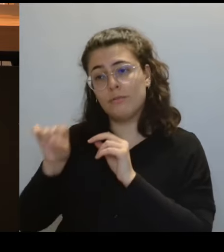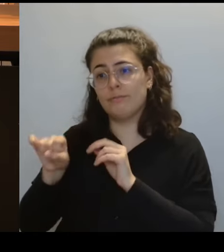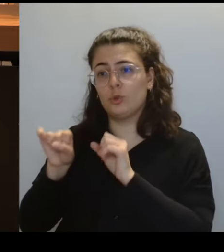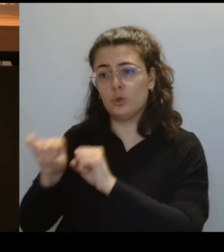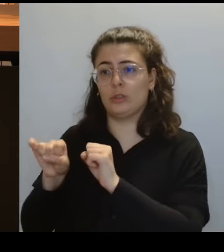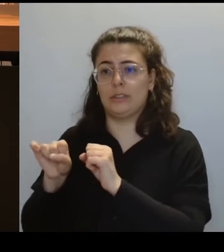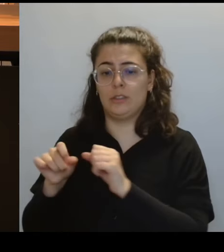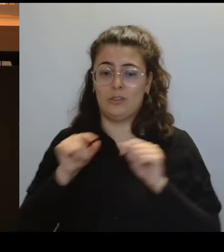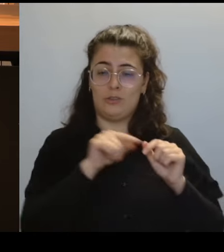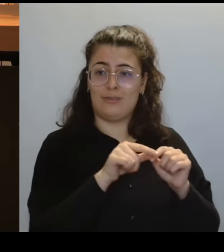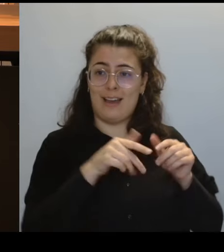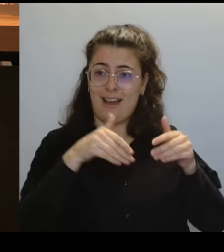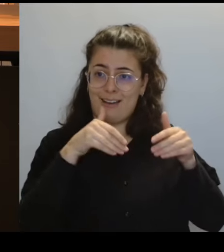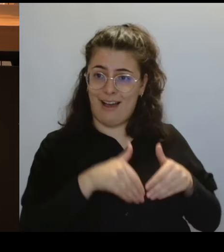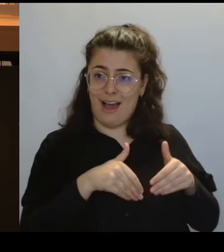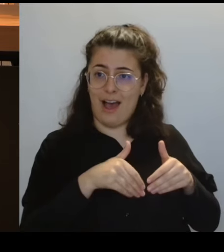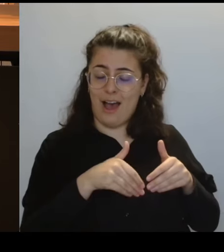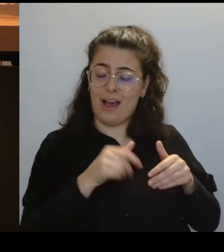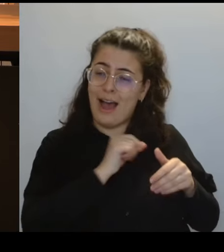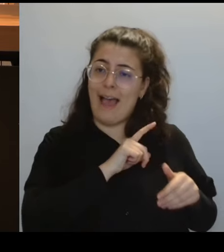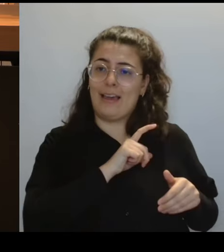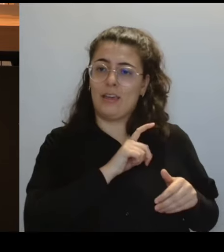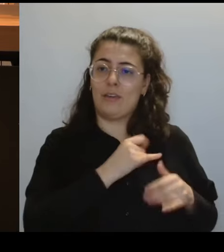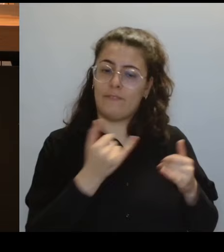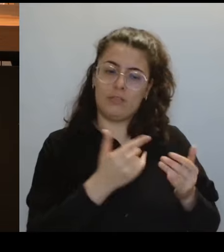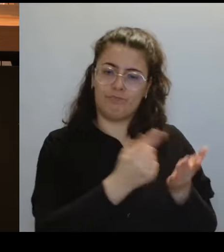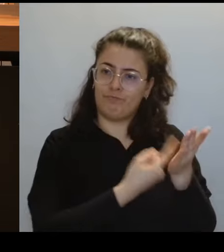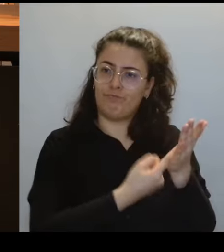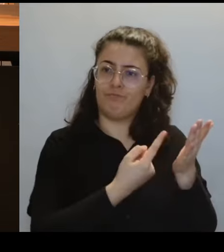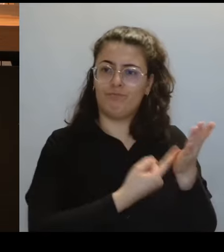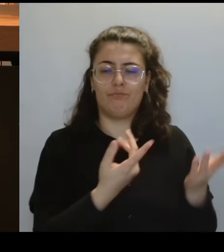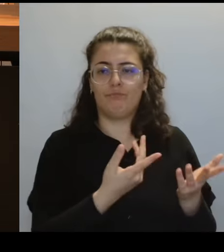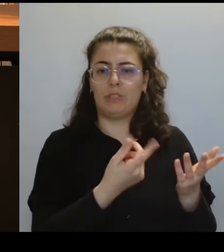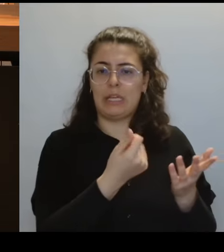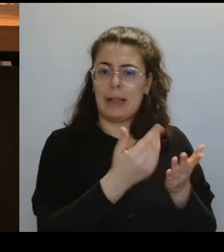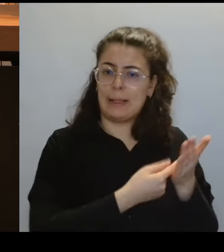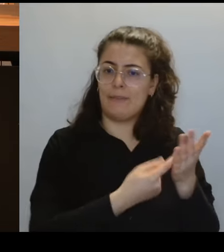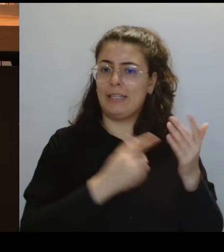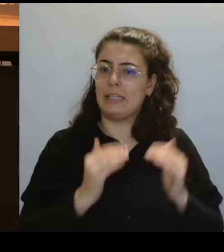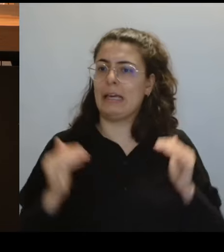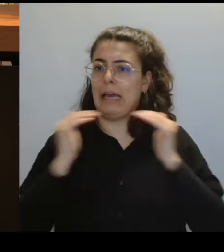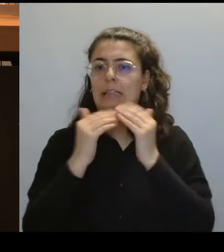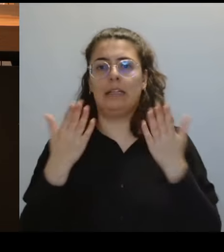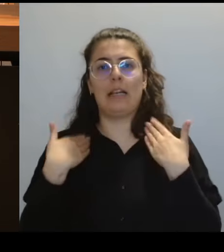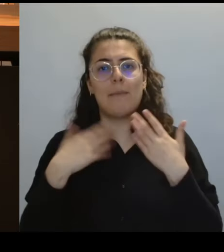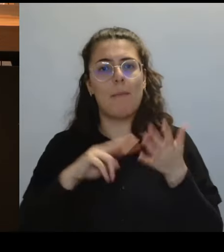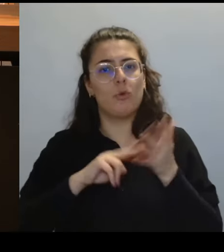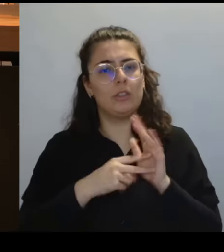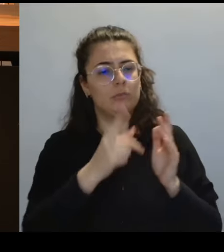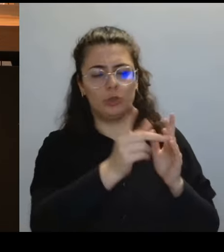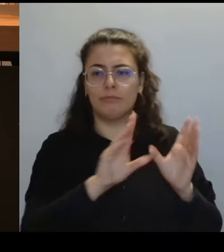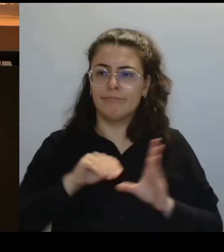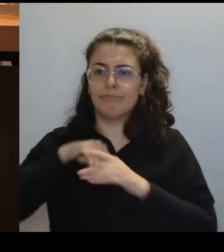einer gerechten Klimapolitik beteiligen. Das heißt zumindest mal Privatjets zu verbieten. Da haben wir ihn sozusagen